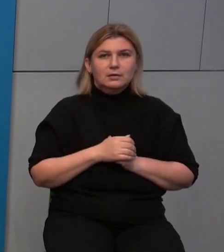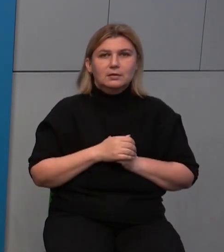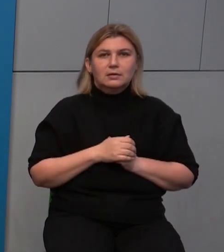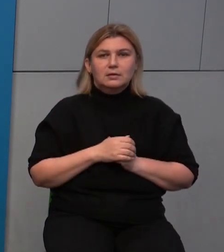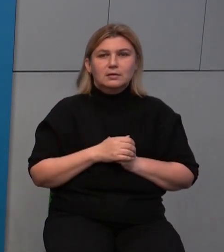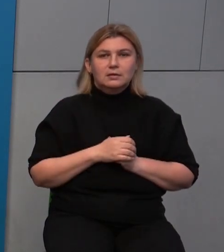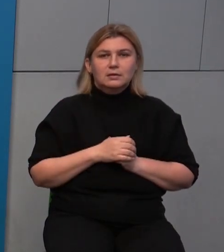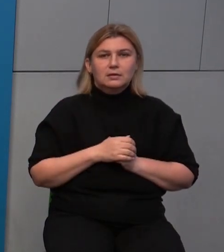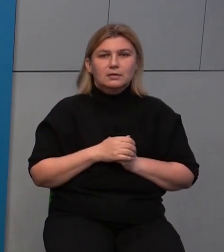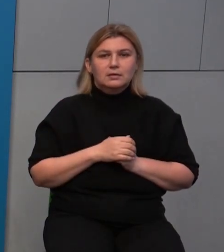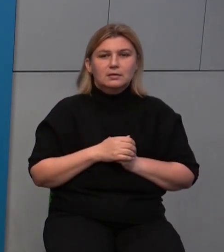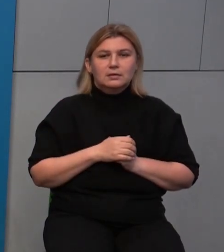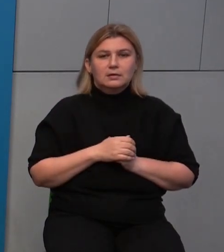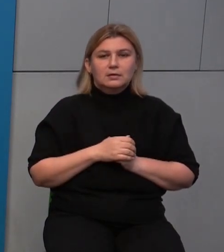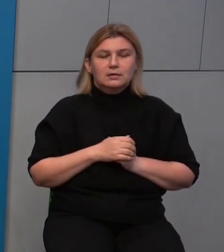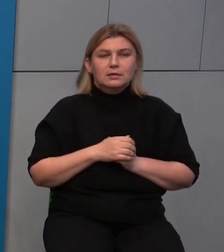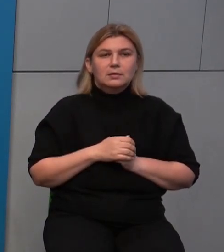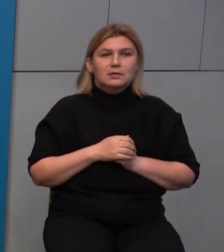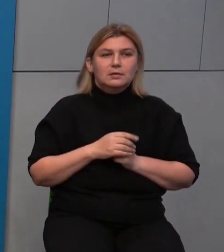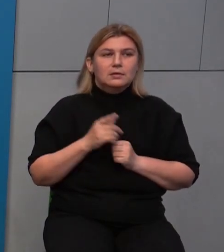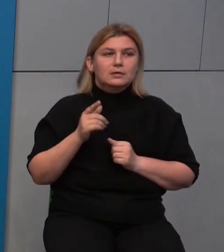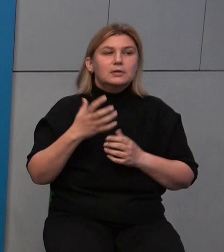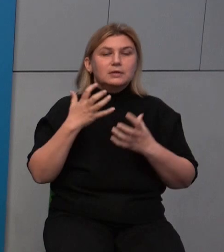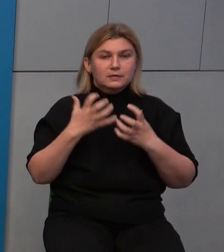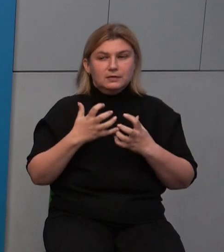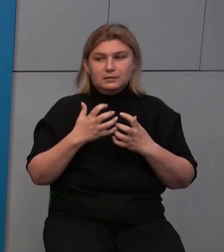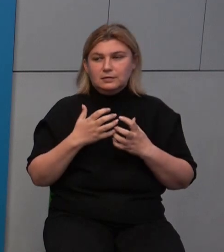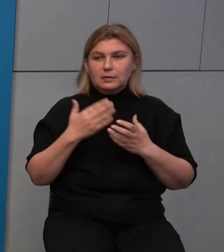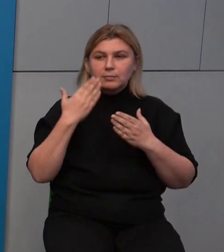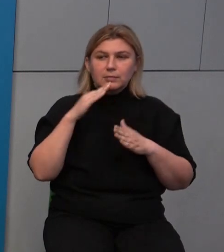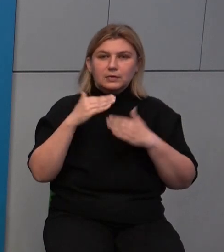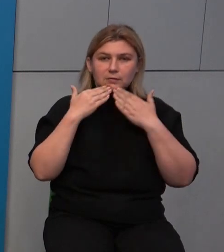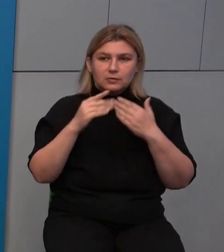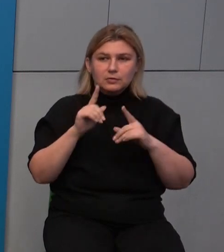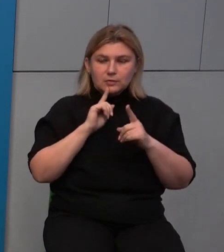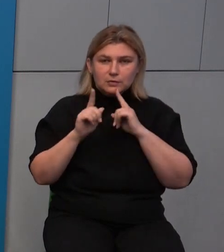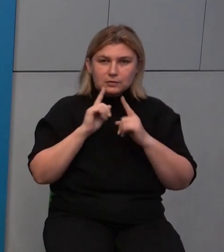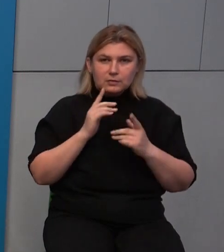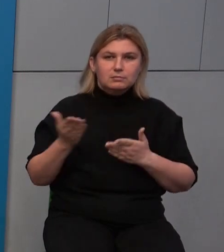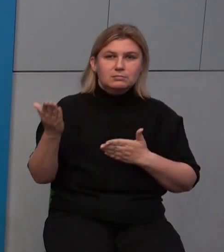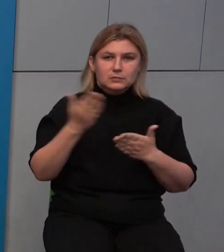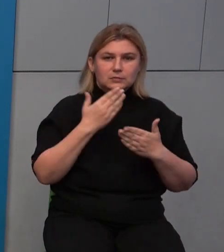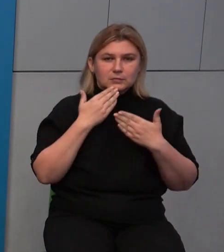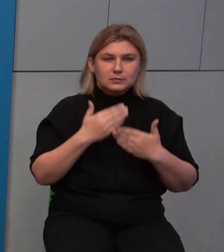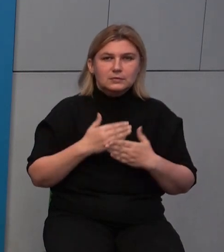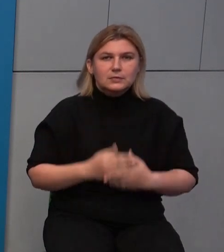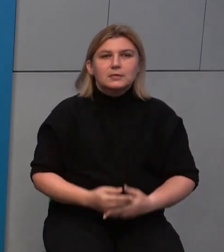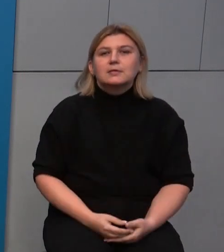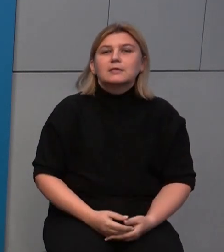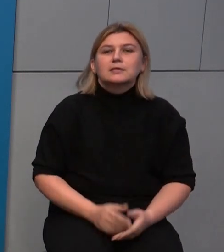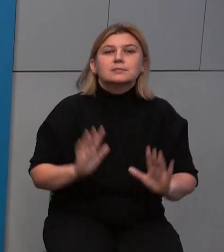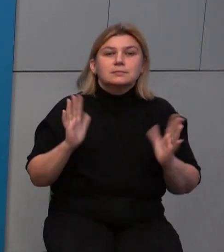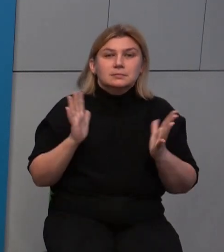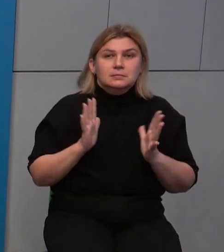Tak, jest jeszcze, zdecydowanie, więc też zachęcamy. Bardzo dziękuję za rozmowę, a państwu za przybycie. Bardzo dziękuję państwu za przybycie, dziękuję bardzo.